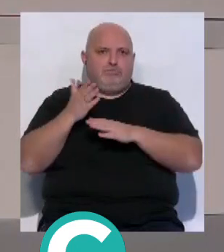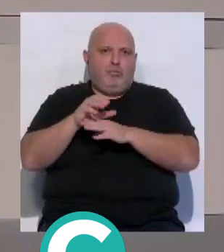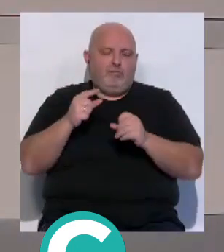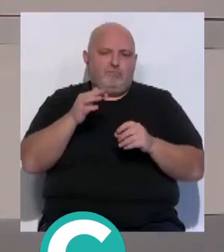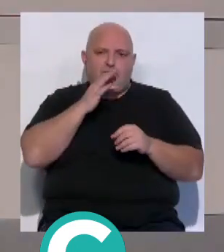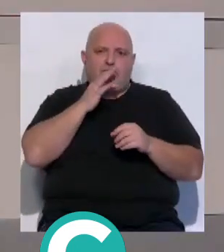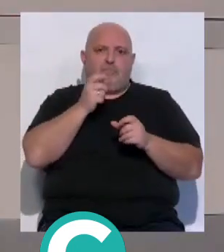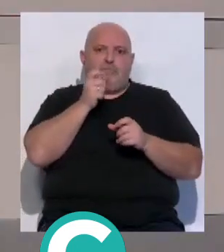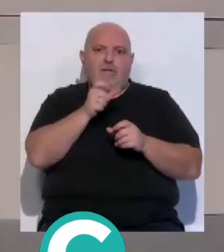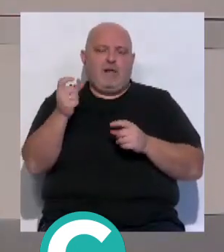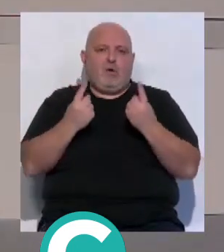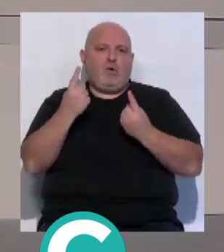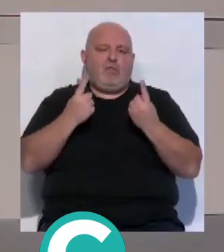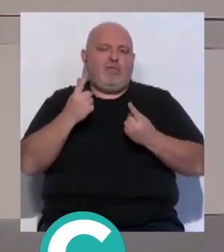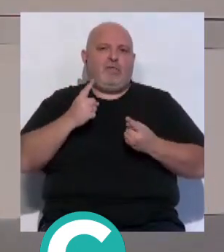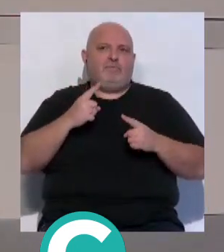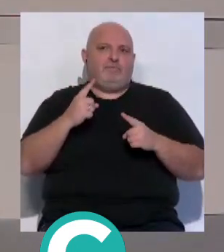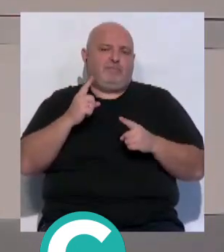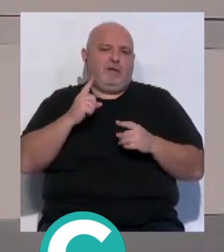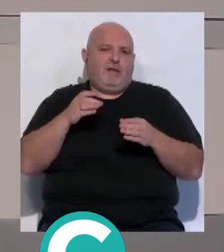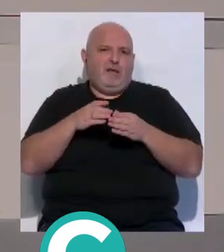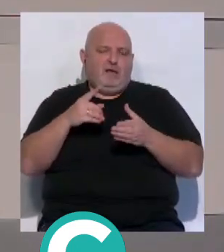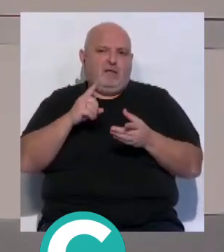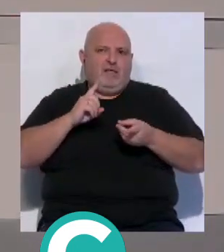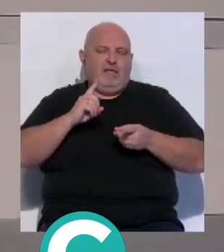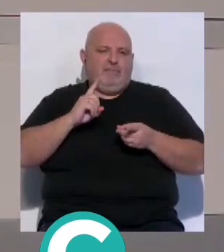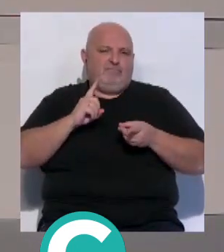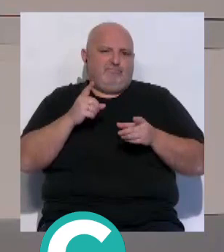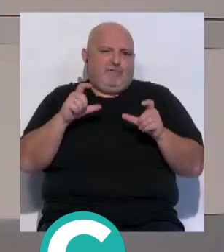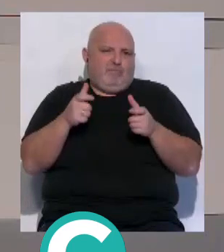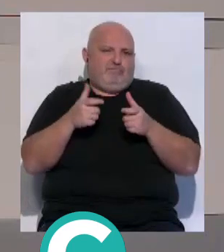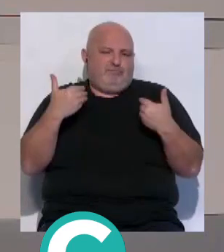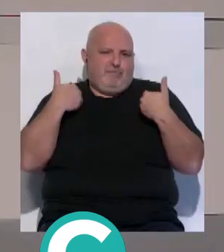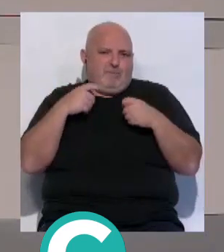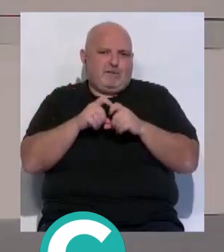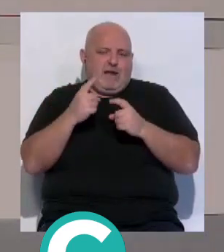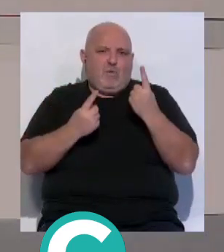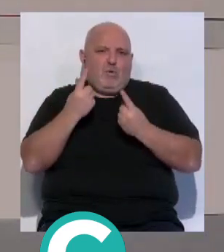tienen palabras también hay directivos cuerpo en este caso o empresas que no tienen palabra